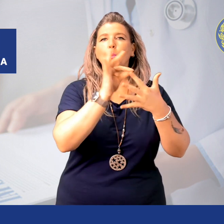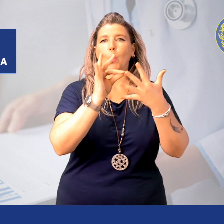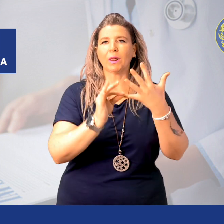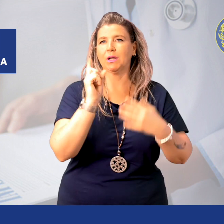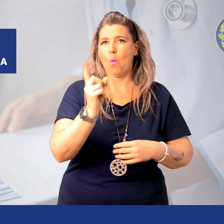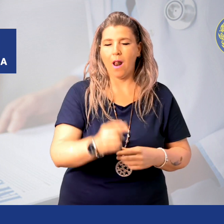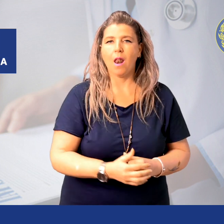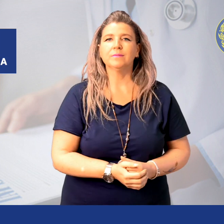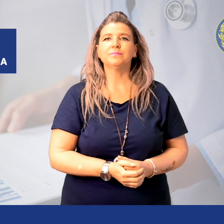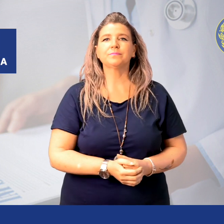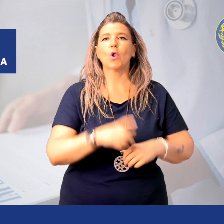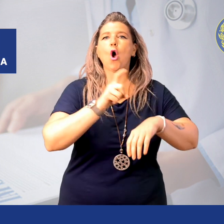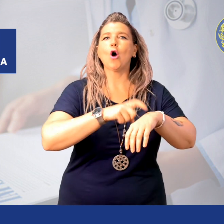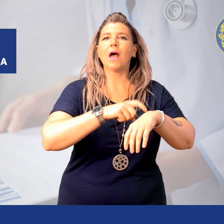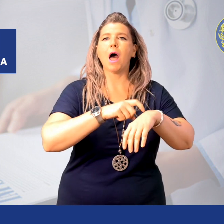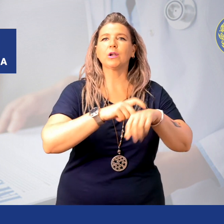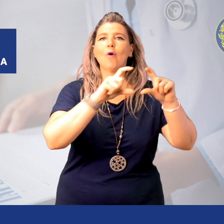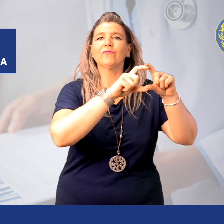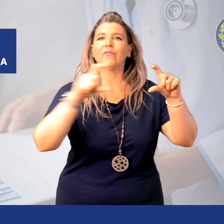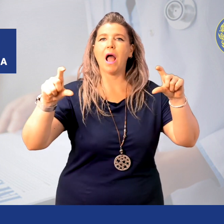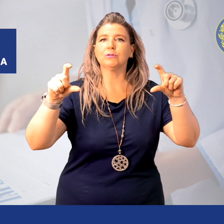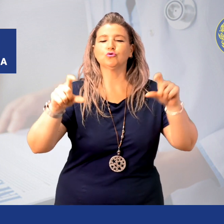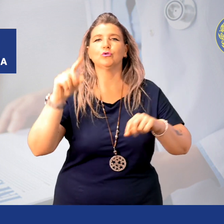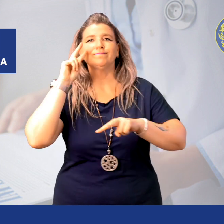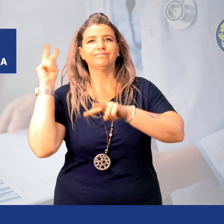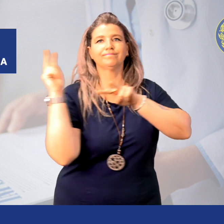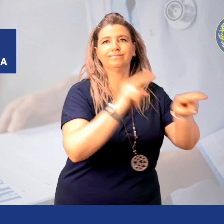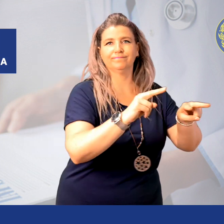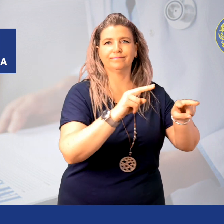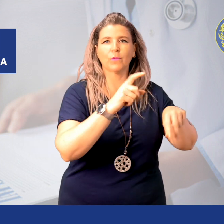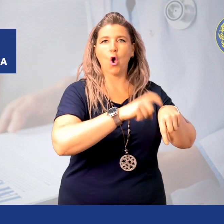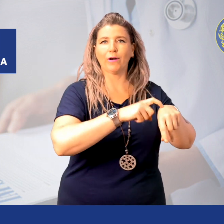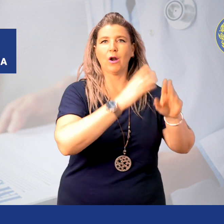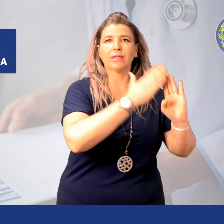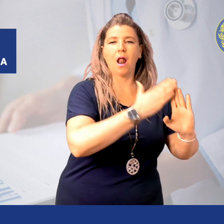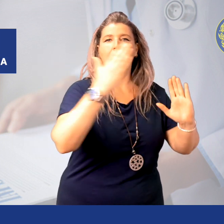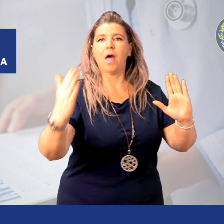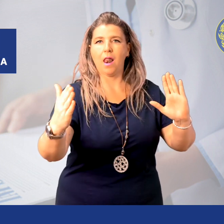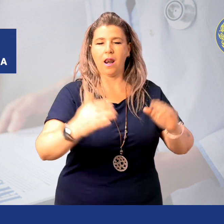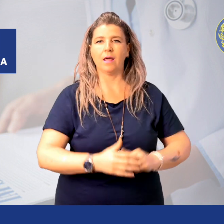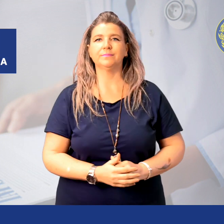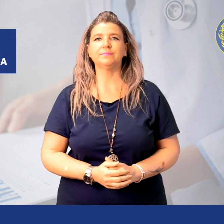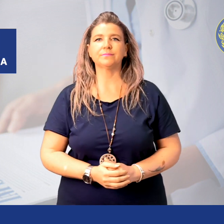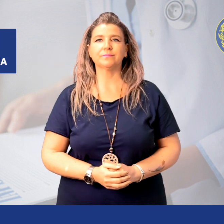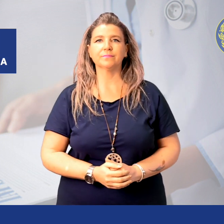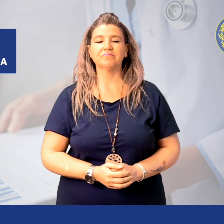Orari delle visite fiscali nella PA